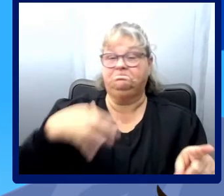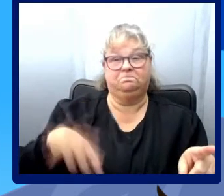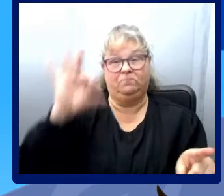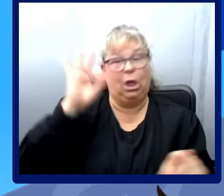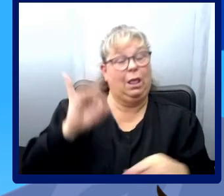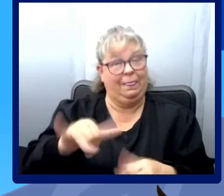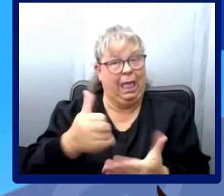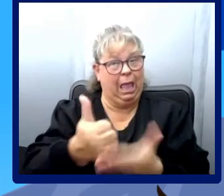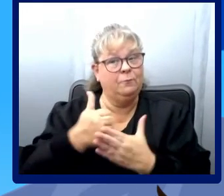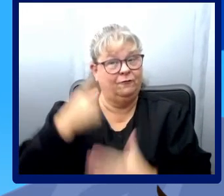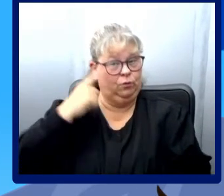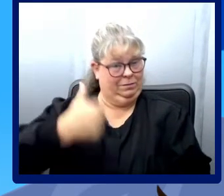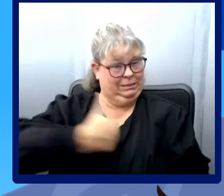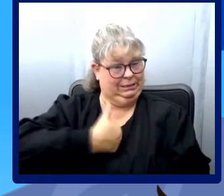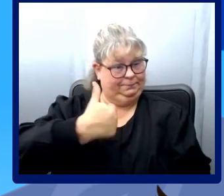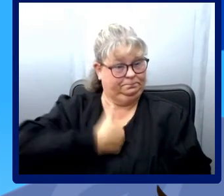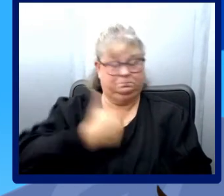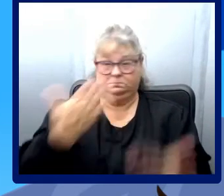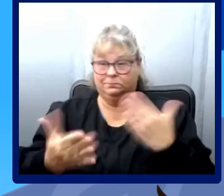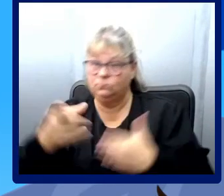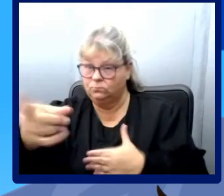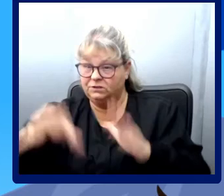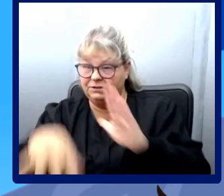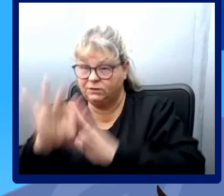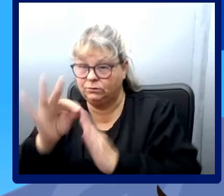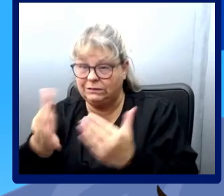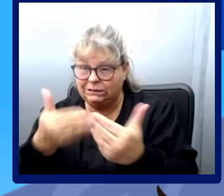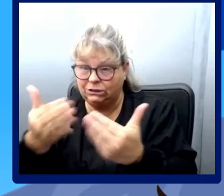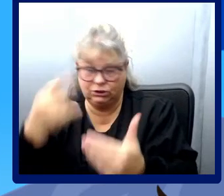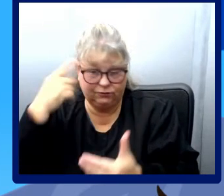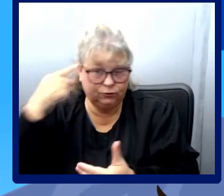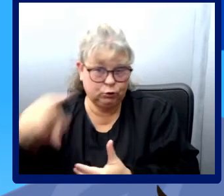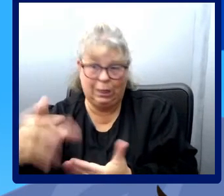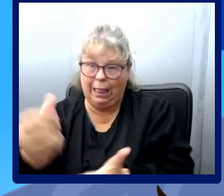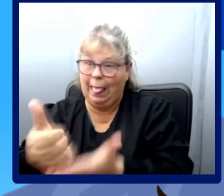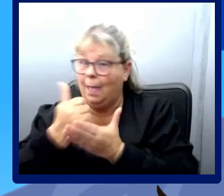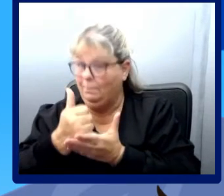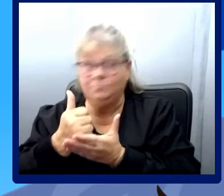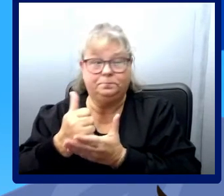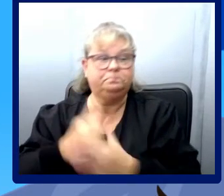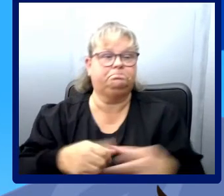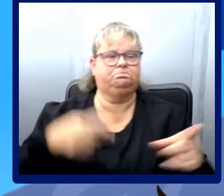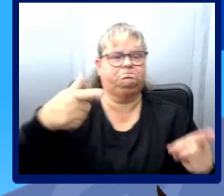y espero que también les resulten útiles en su viaje también. El primero es un enlace para la solución